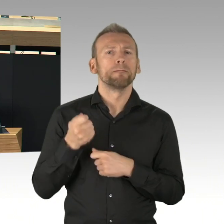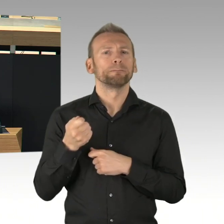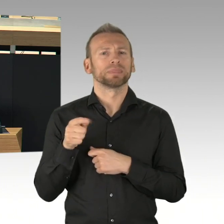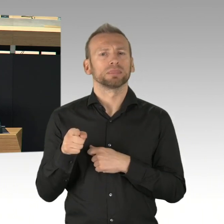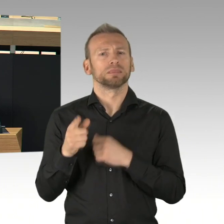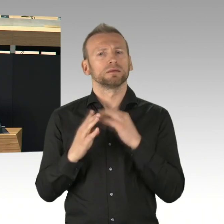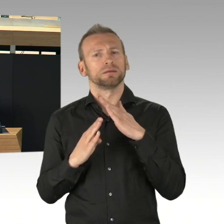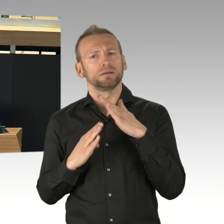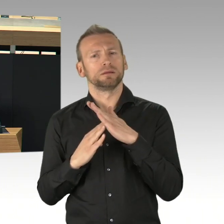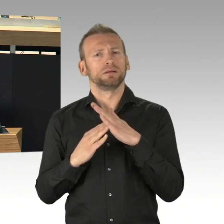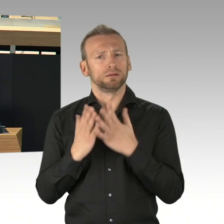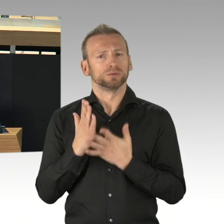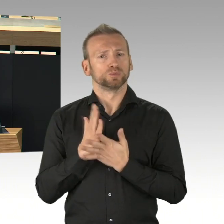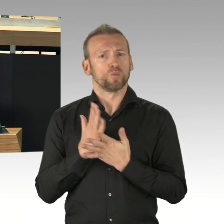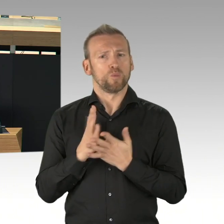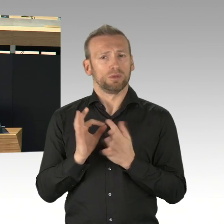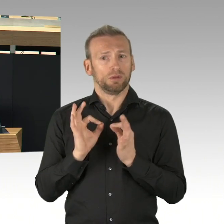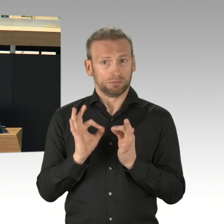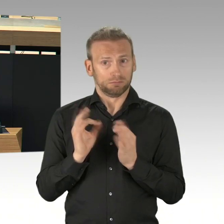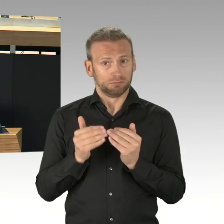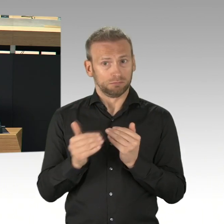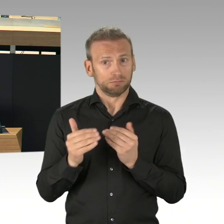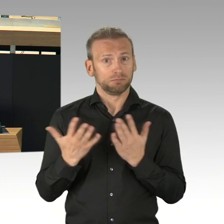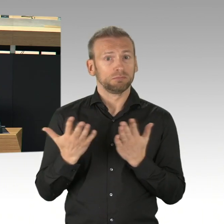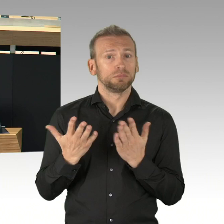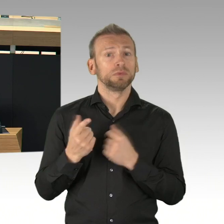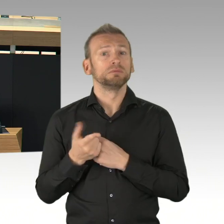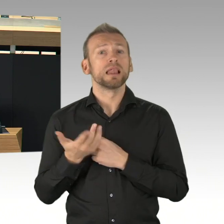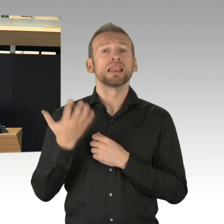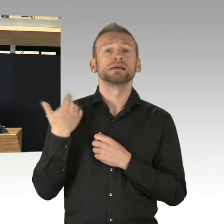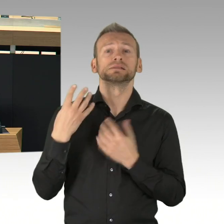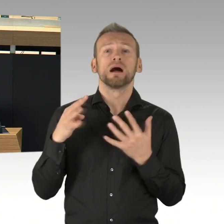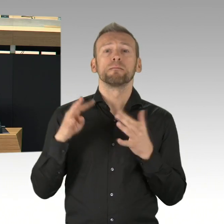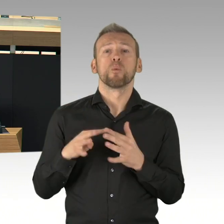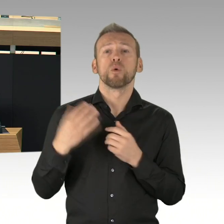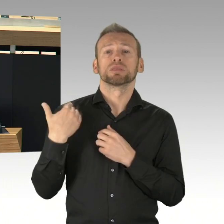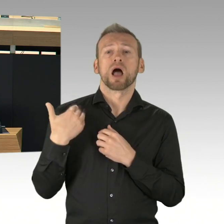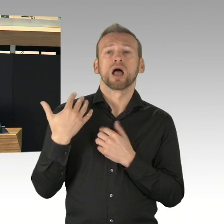weil er 15 000 Wohnungen in Berlin in den letzten drei Jahren nicht bauen wollte, der gibt die falsche Antworten.